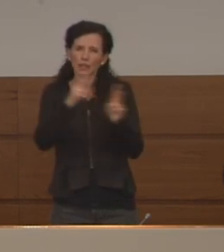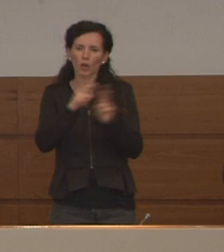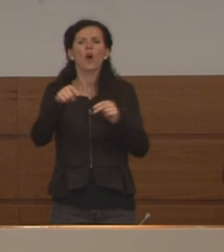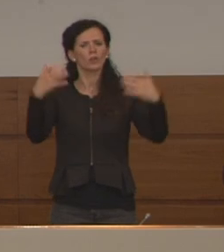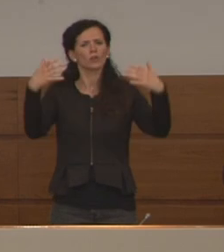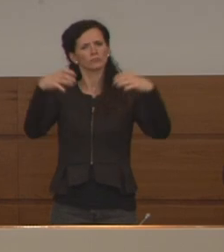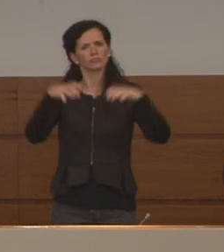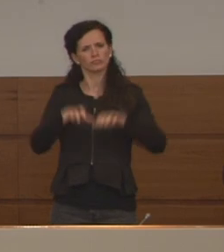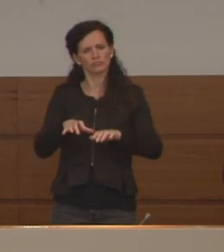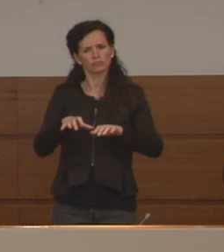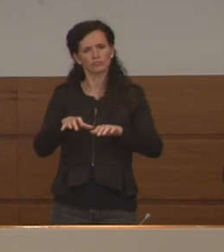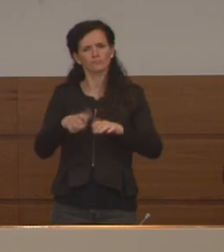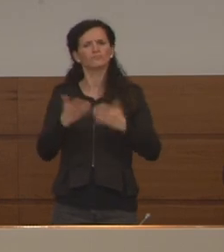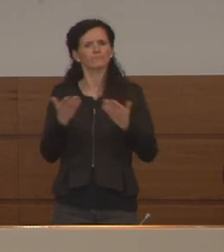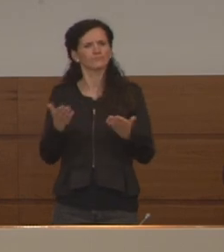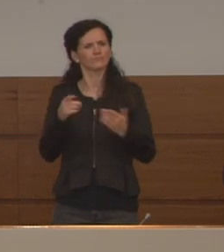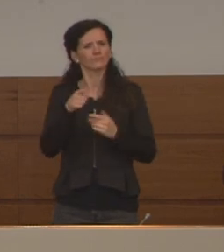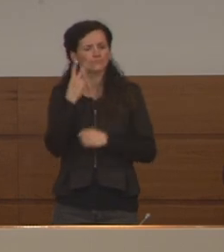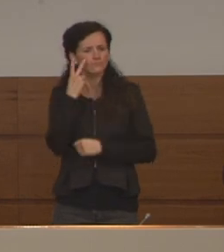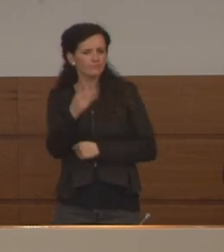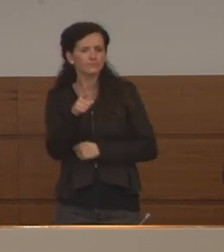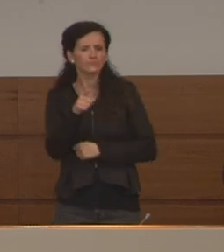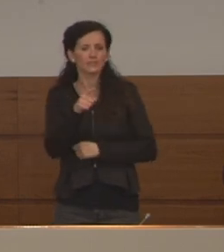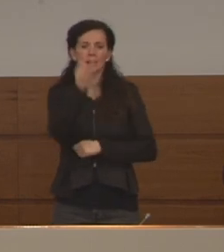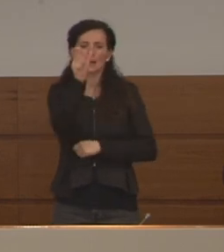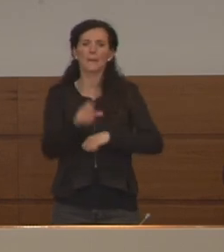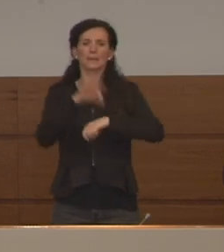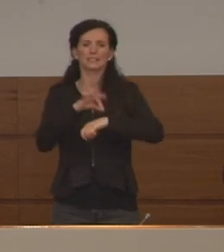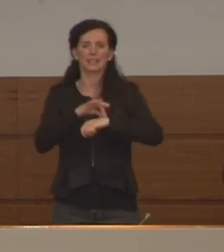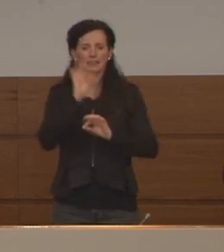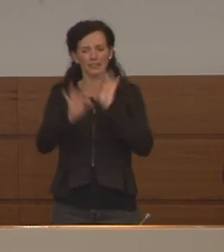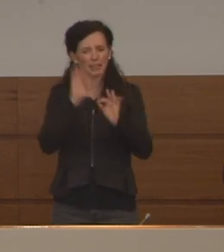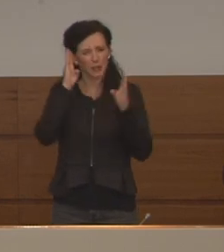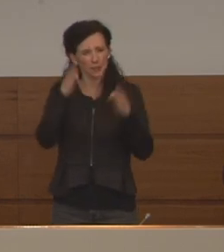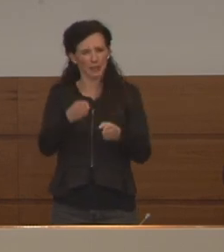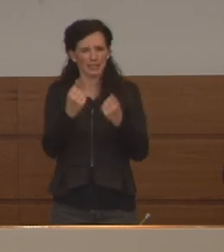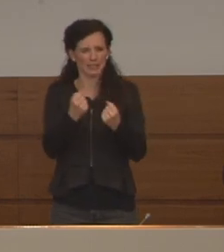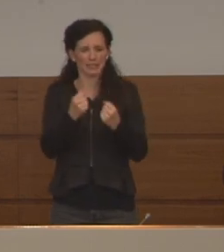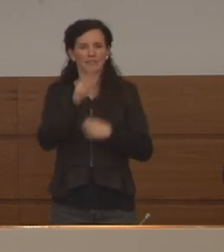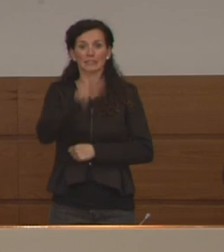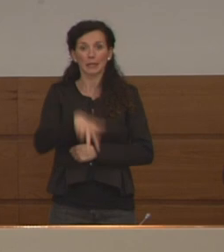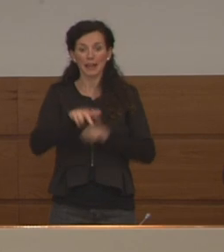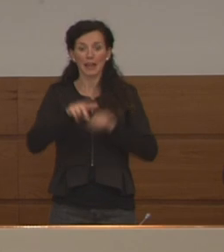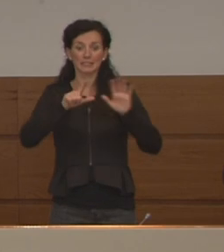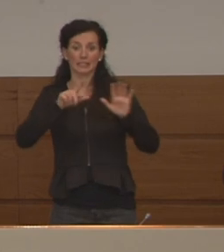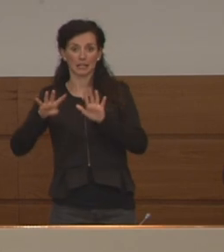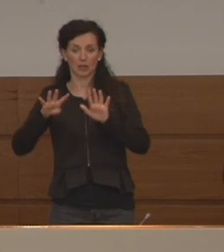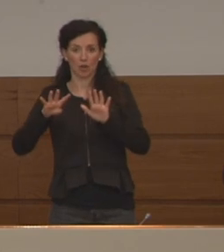infatti, i pazienti in terapia intensiva sono 3.079, 107 in meno